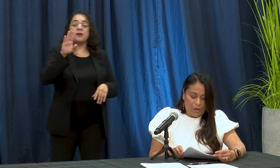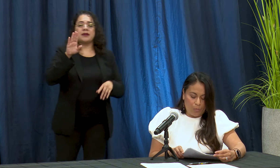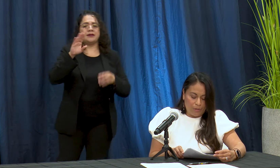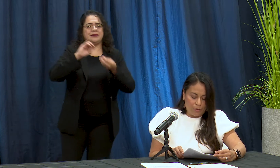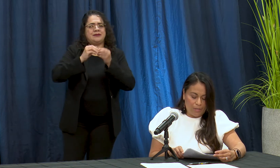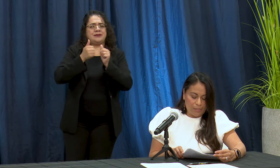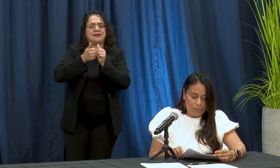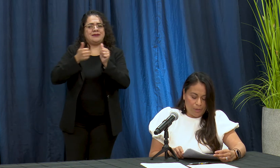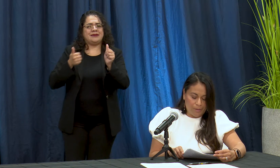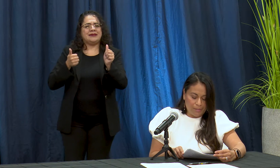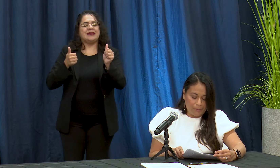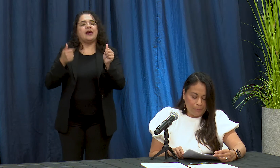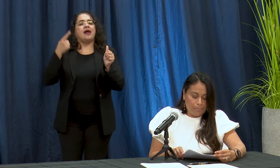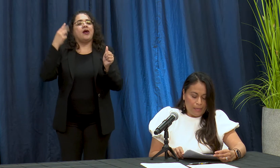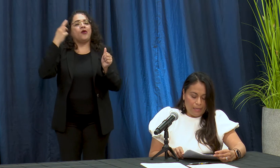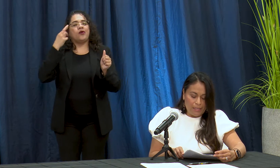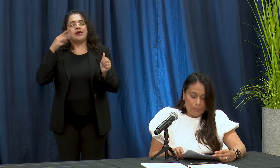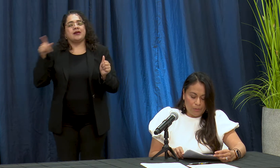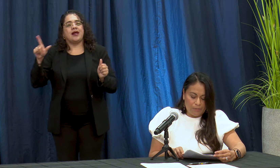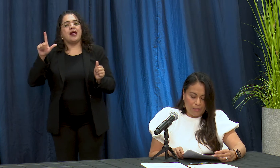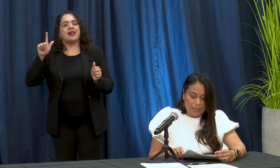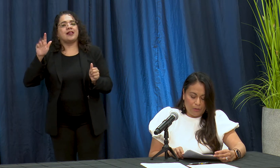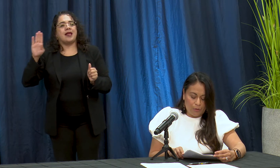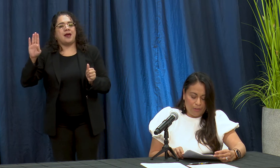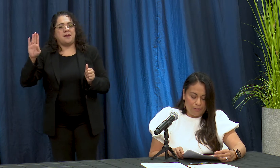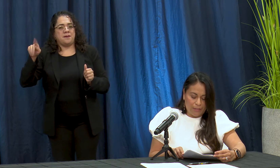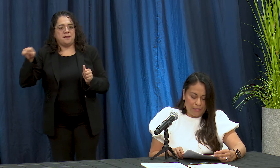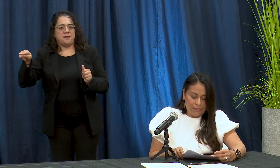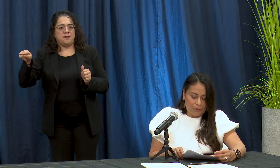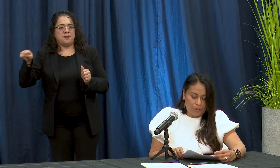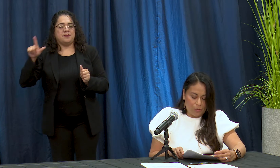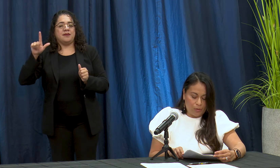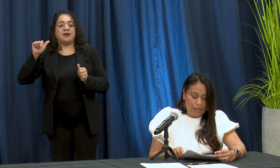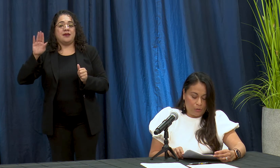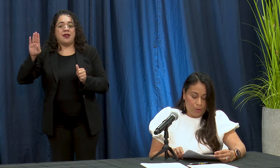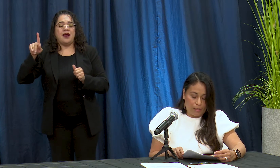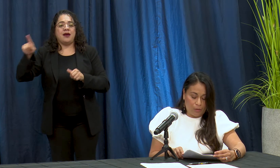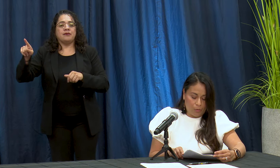amento de las pruebas es posible que no reflection la situación actual in Long